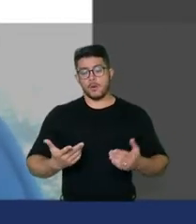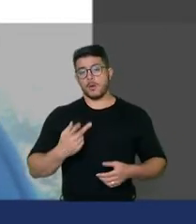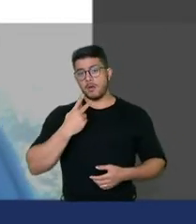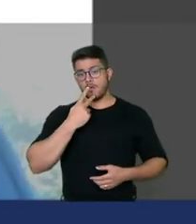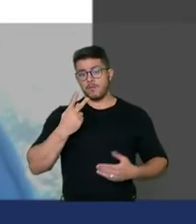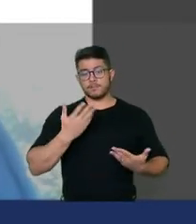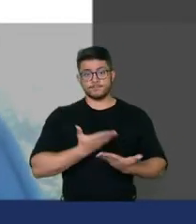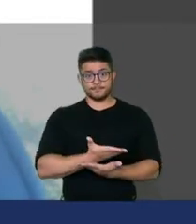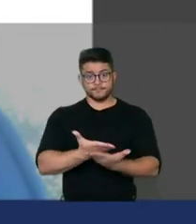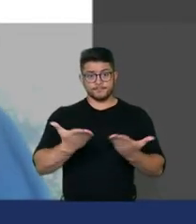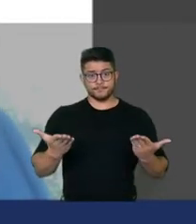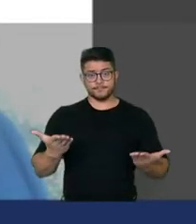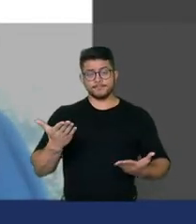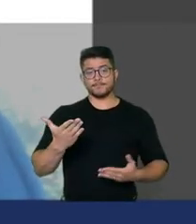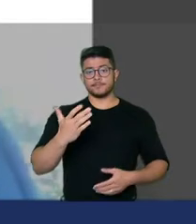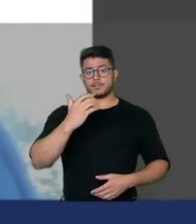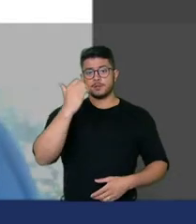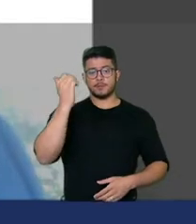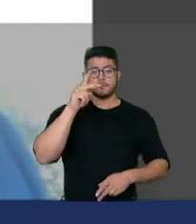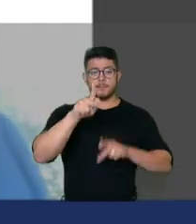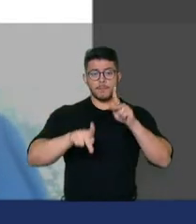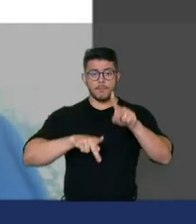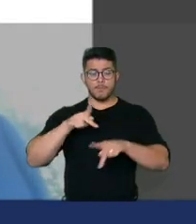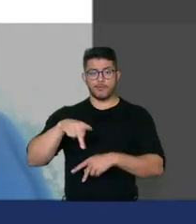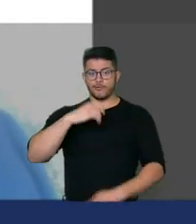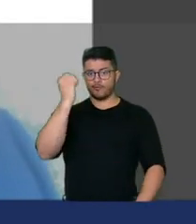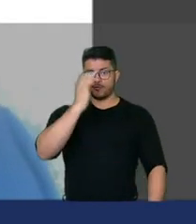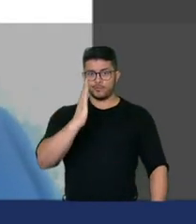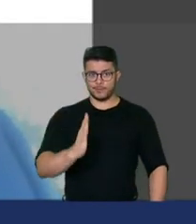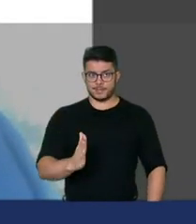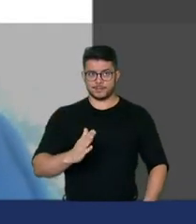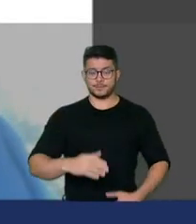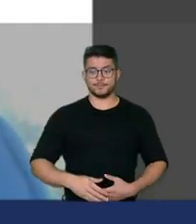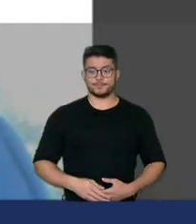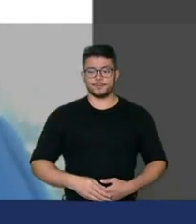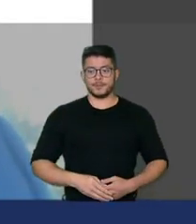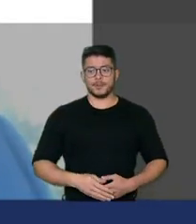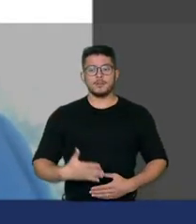PRESIDENTE, AOS MILHARES DE BRASILEIROS QUE ESTÃO NOS ASSISTINDO NESTA HORA. O